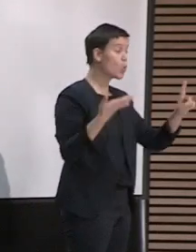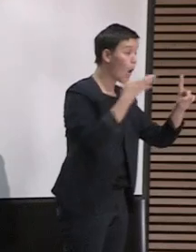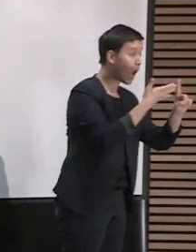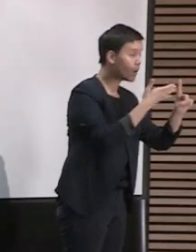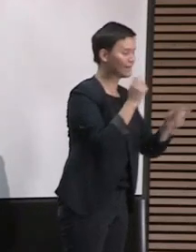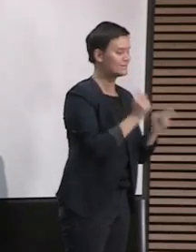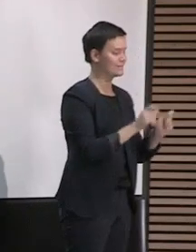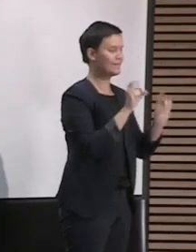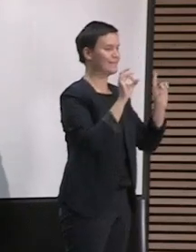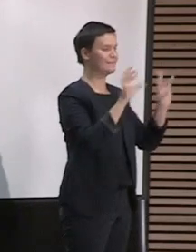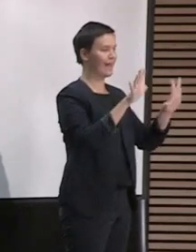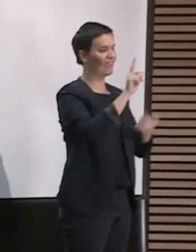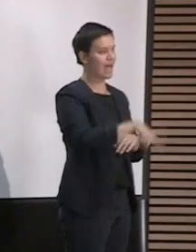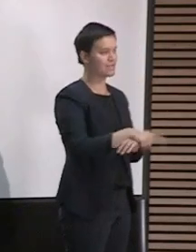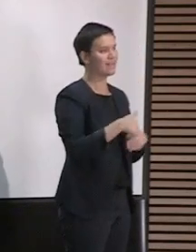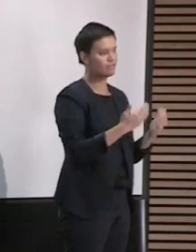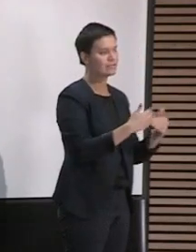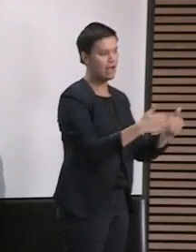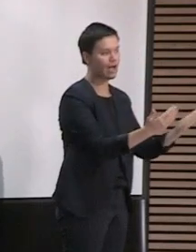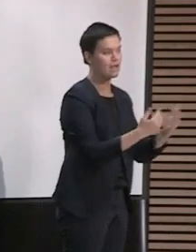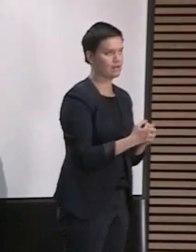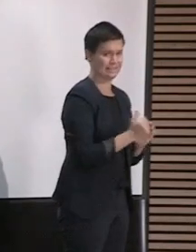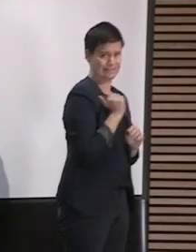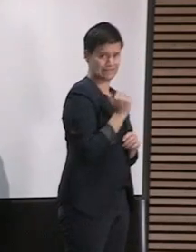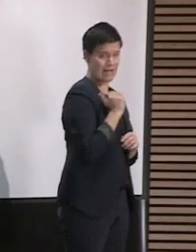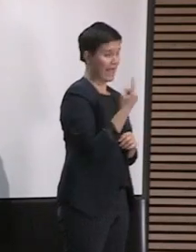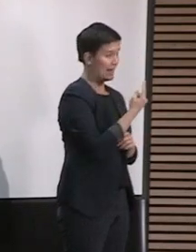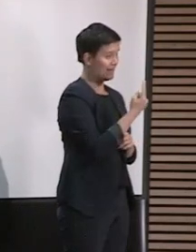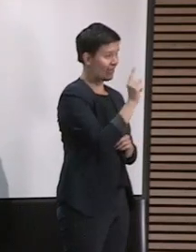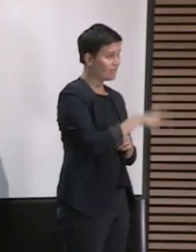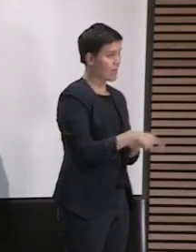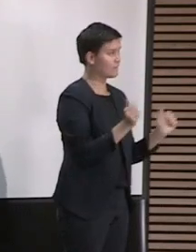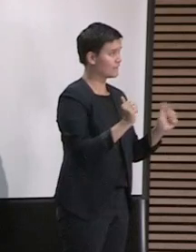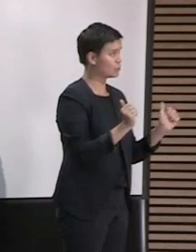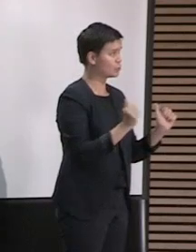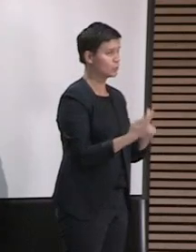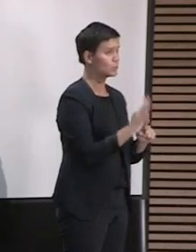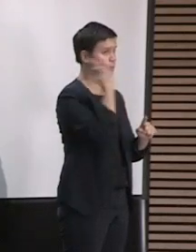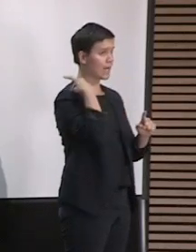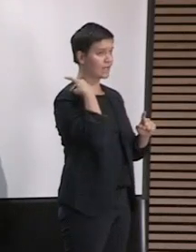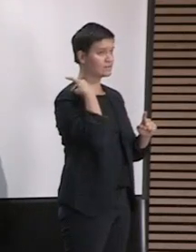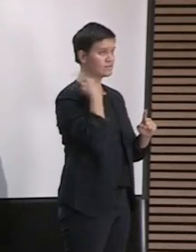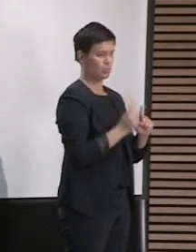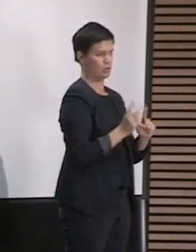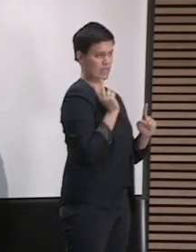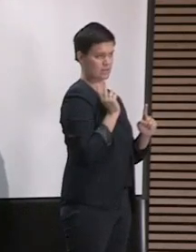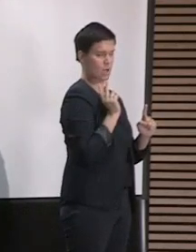whakamutunga. Ko te piki haere